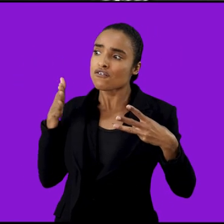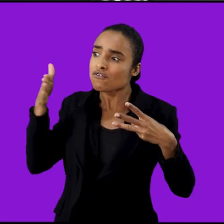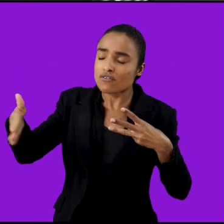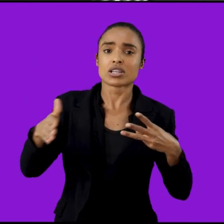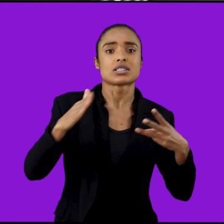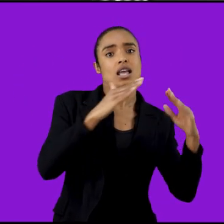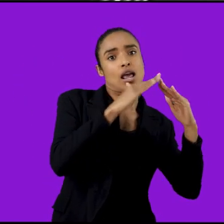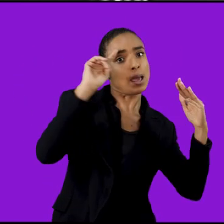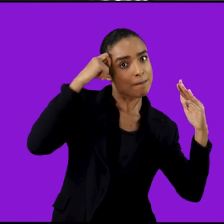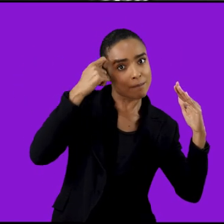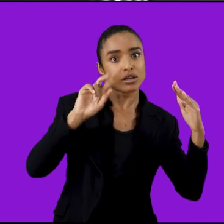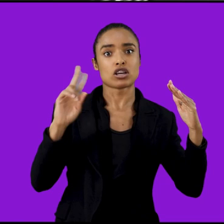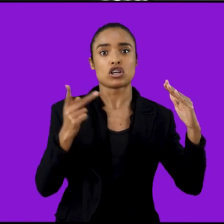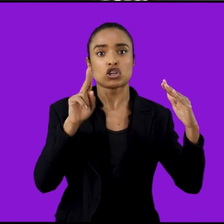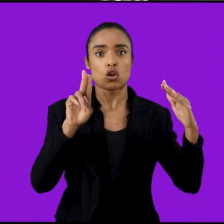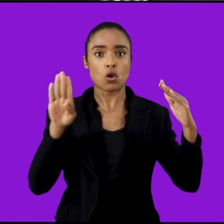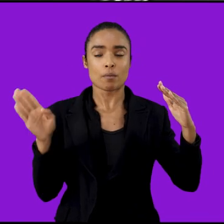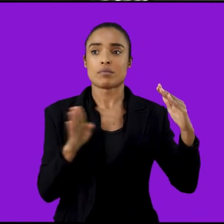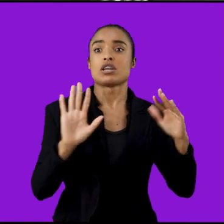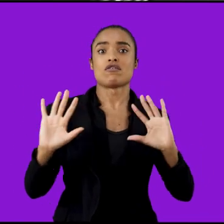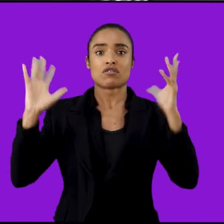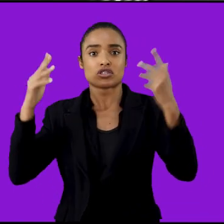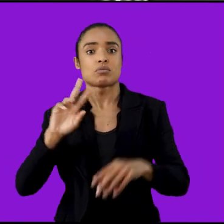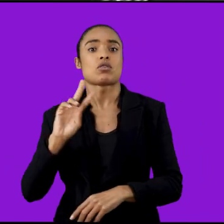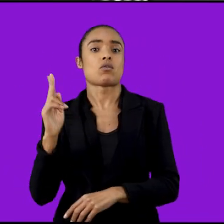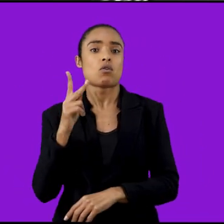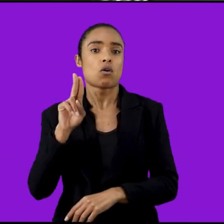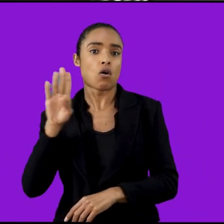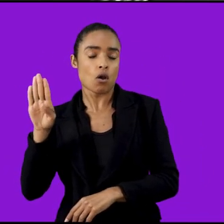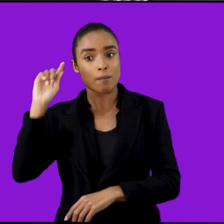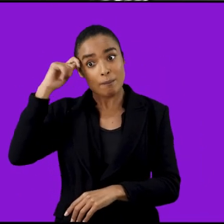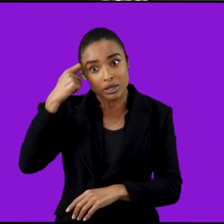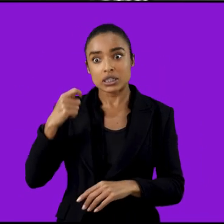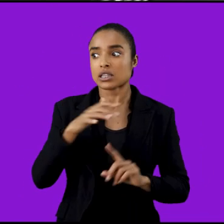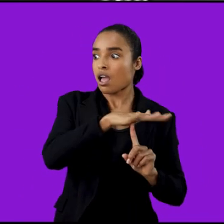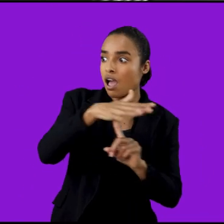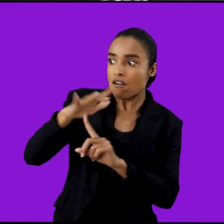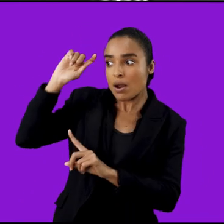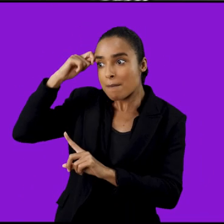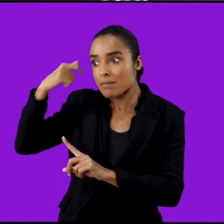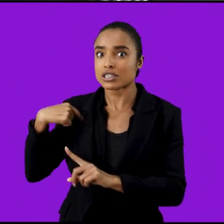seja na Casa Preta Hub. Cada vez que a gente vê um passo seu, recarrega nossas bateria